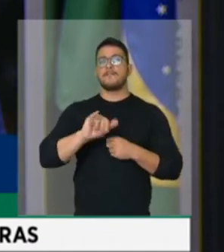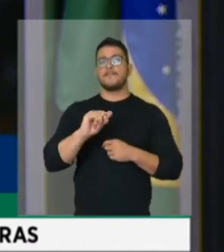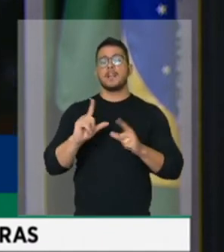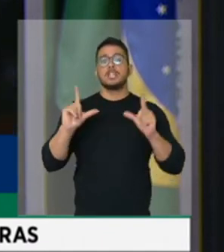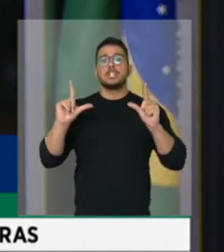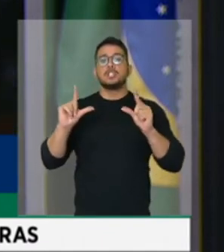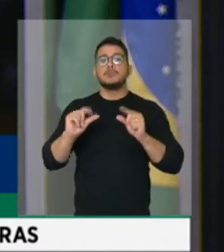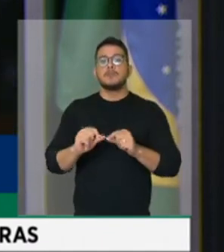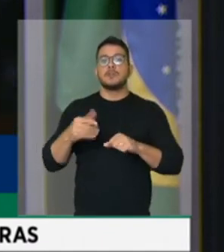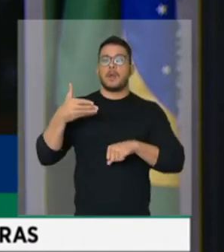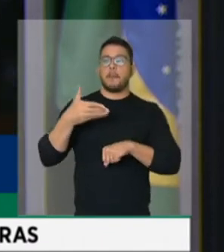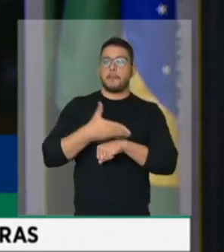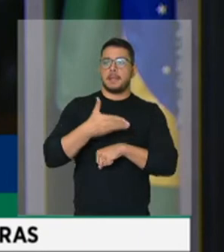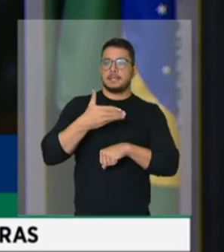EMPRESA. QUE SIGNIFICA UM LANÇAMENTO DE NOVAS AÇÕES